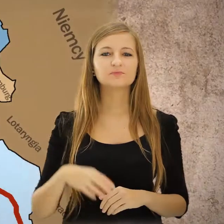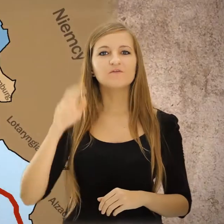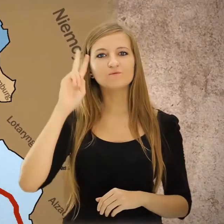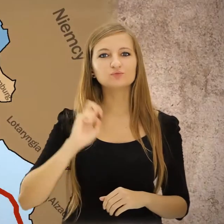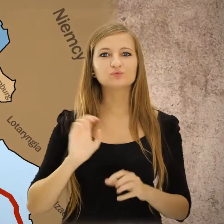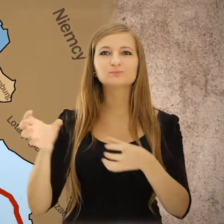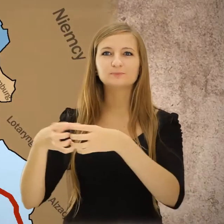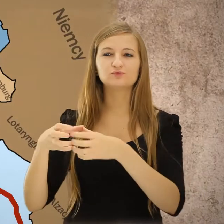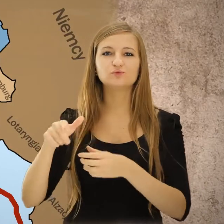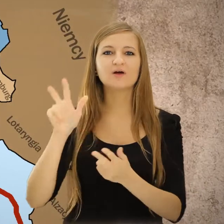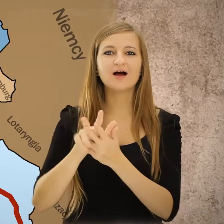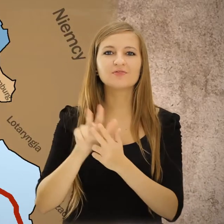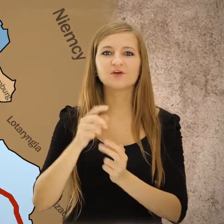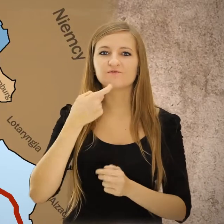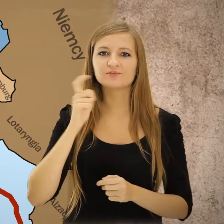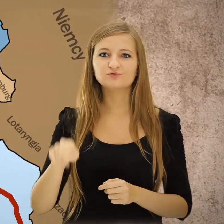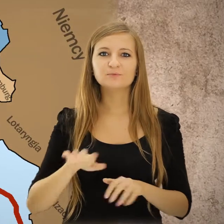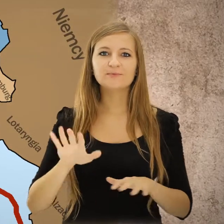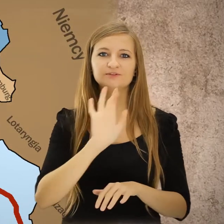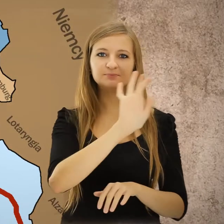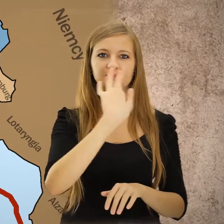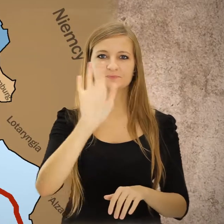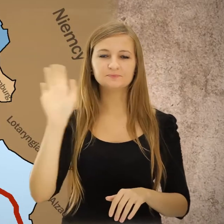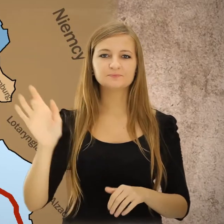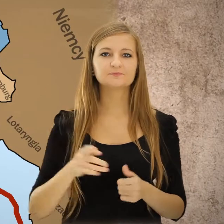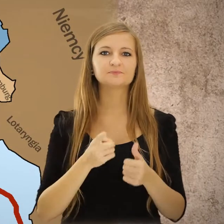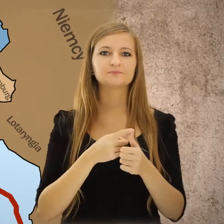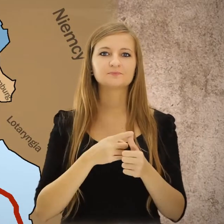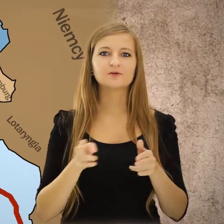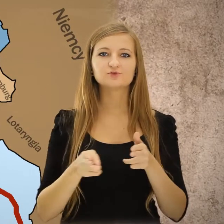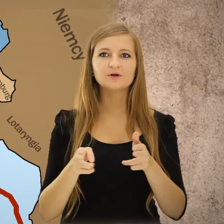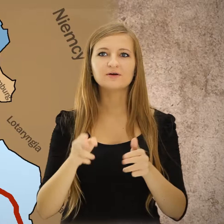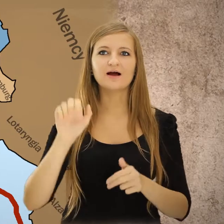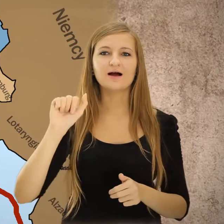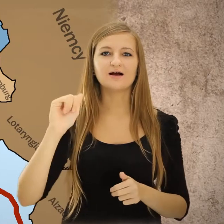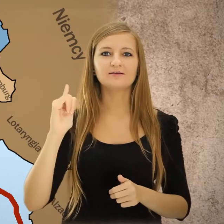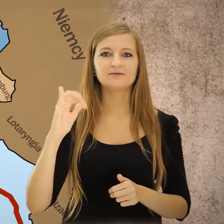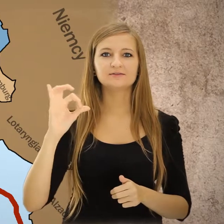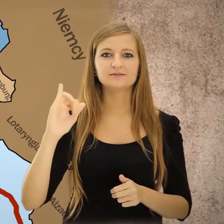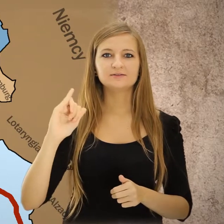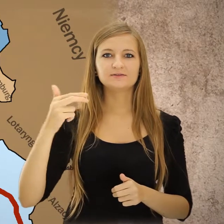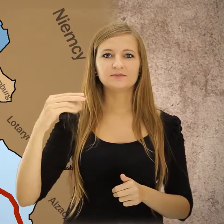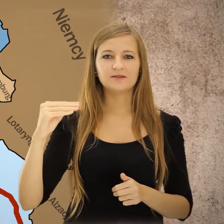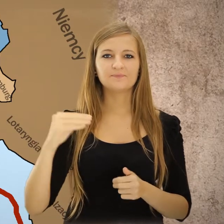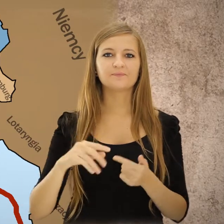Wojska Sprzymierzonych zaatakowały w kwietniu w kilku miejscach naraz nad rzeką Aisine,